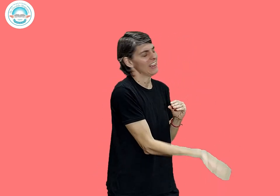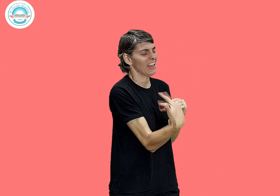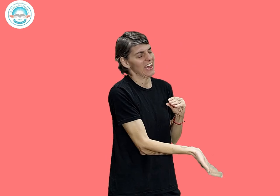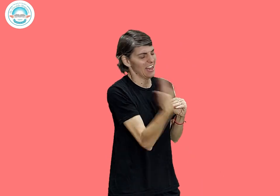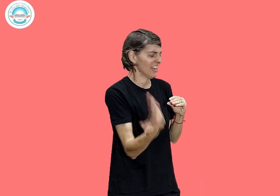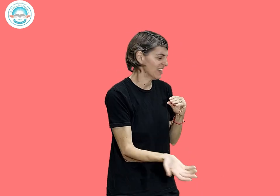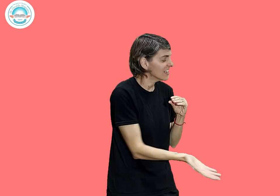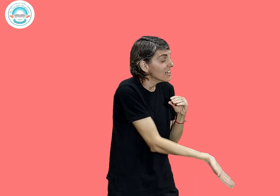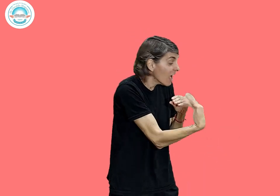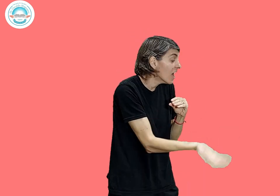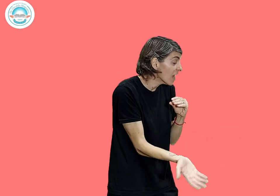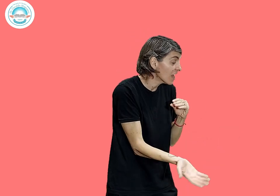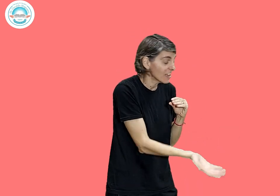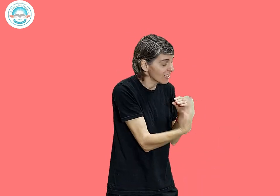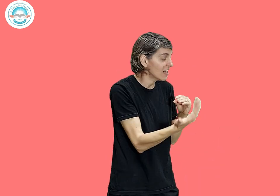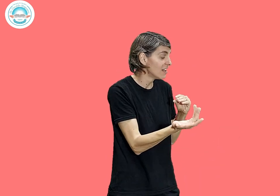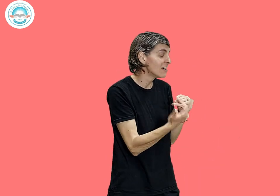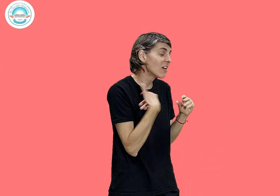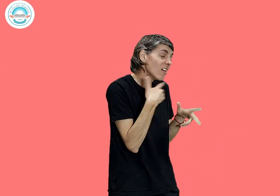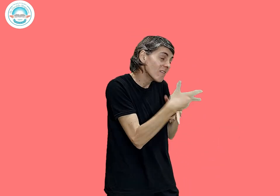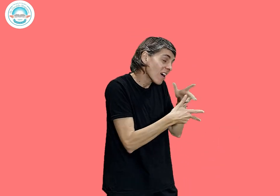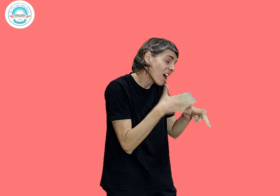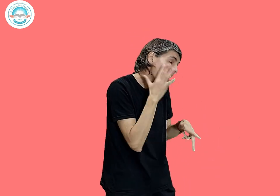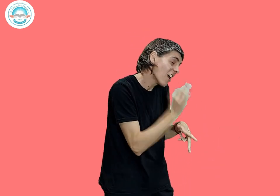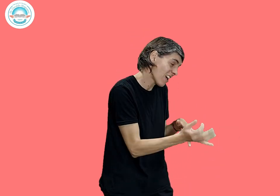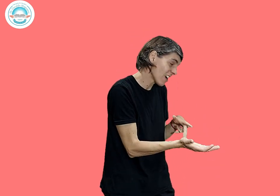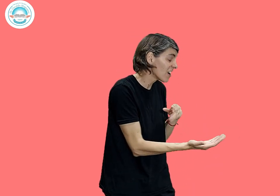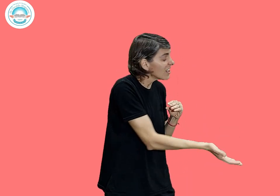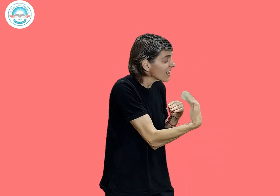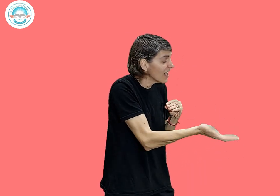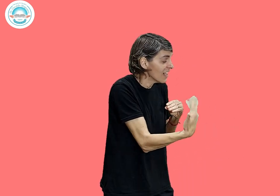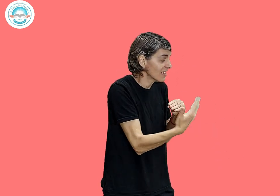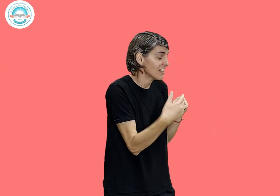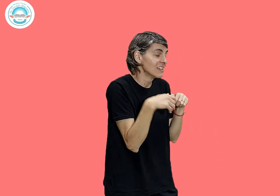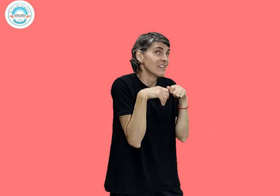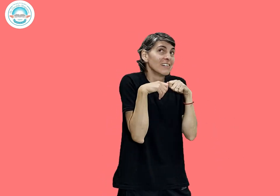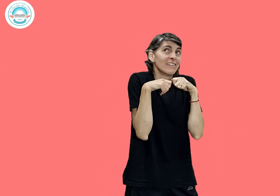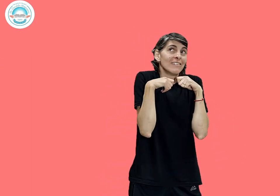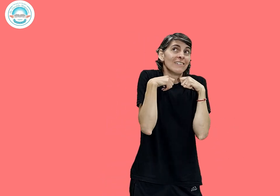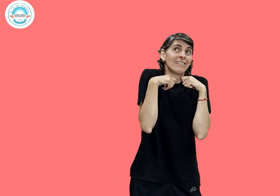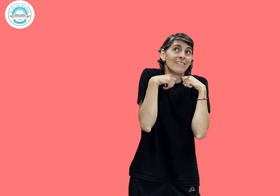No contesté. ¡Dale! levantate que te quiero decir algo.